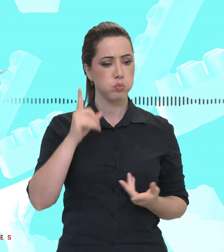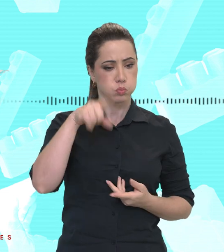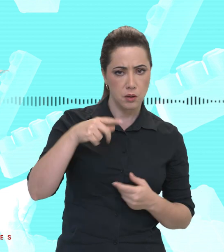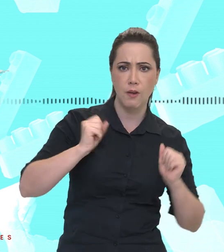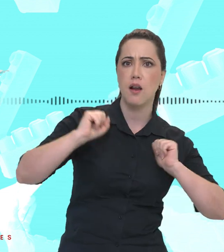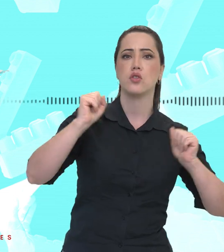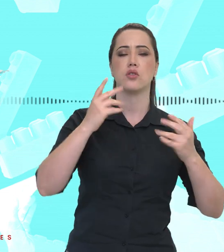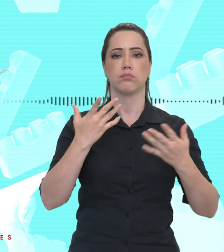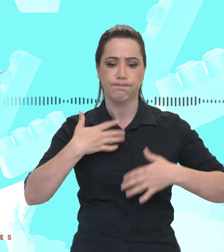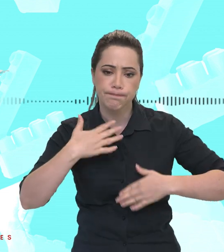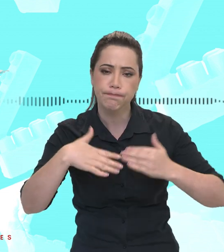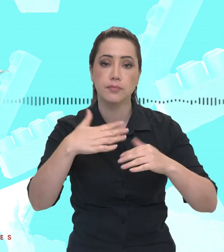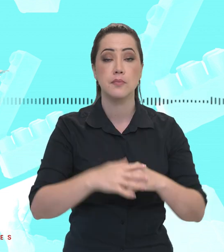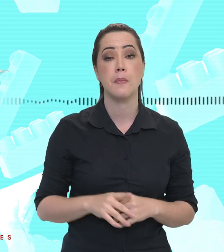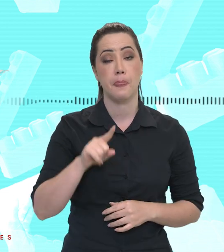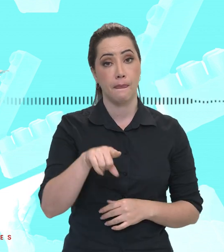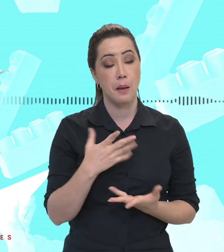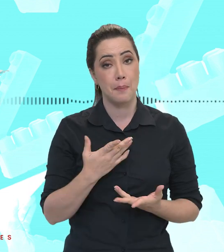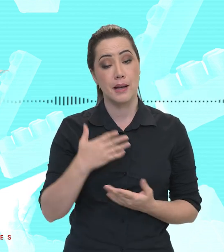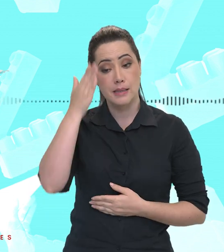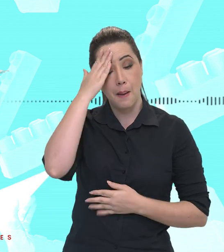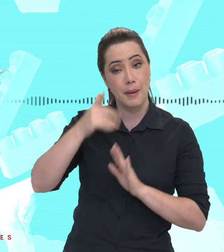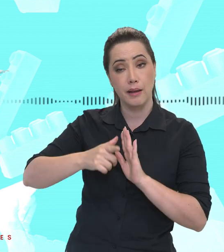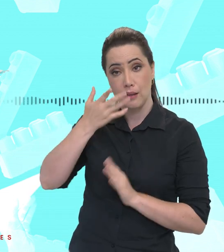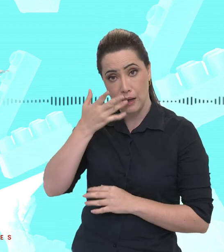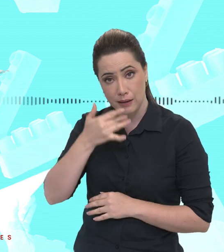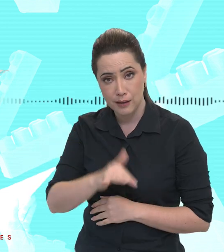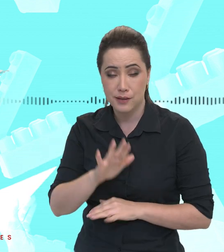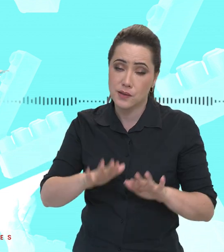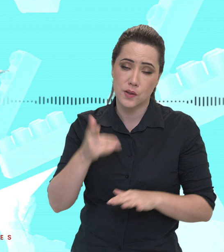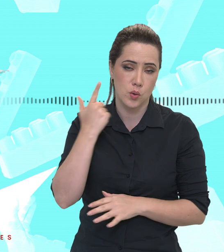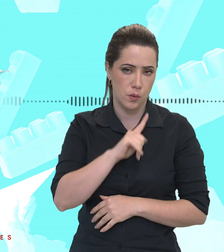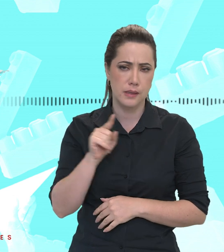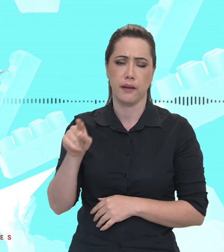[Leyberson] Mas a descoberta precoce nem sempre é possível. Alana cresceu, teve depressão